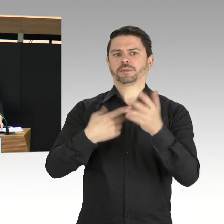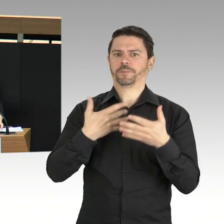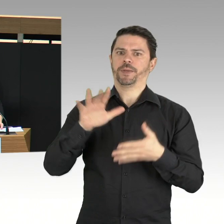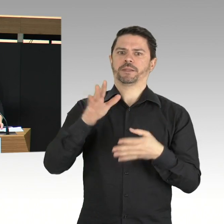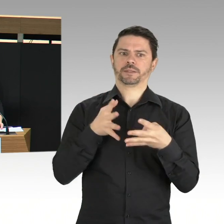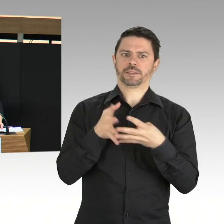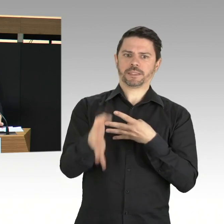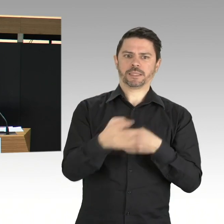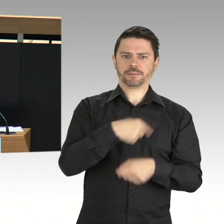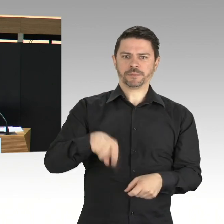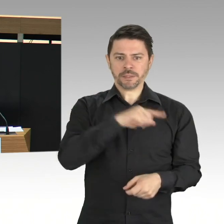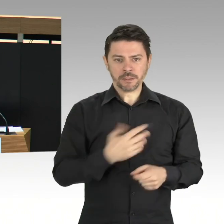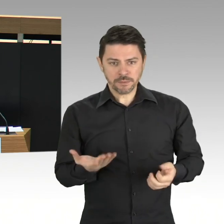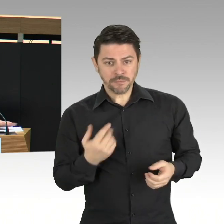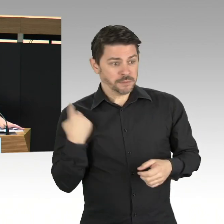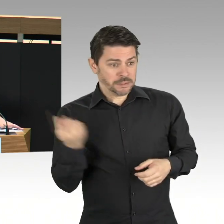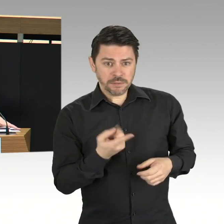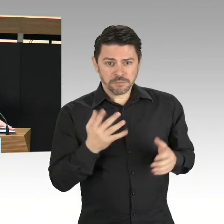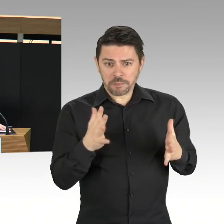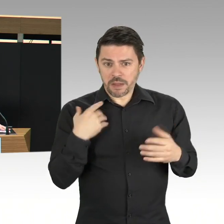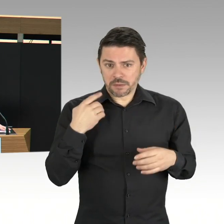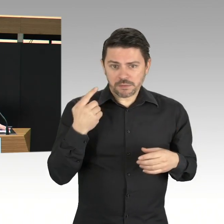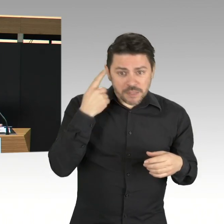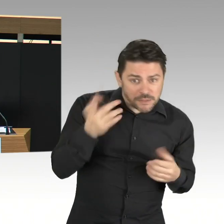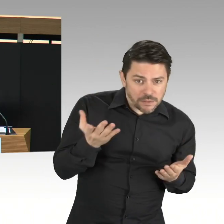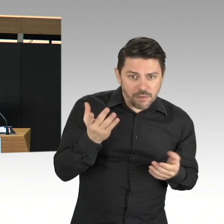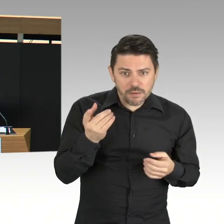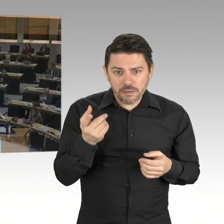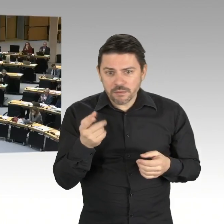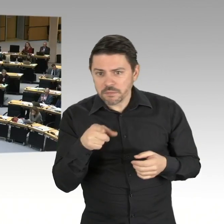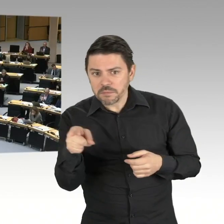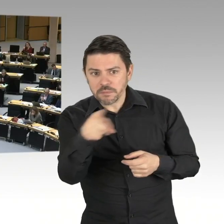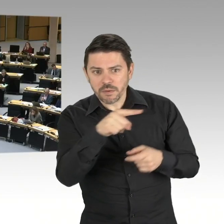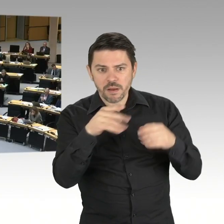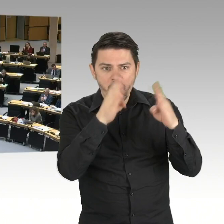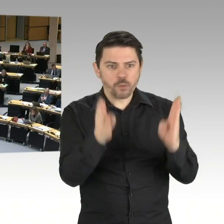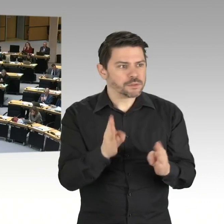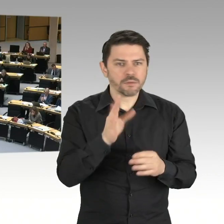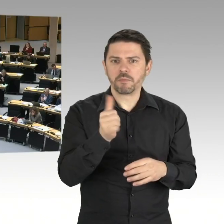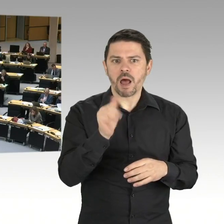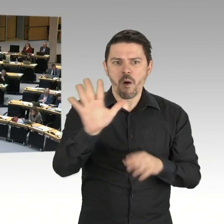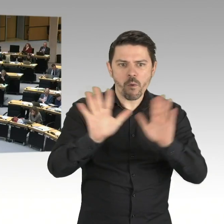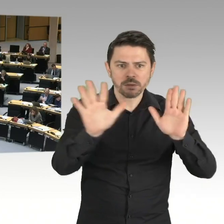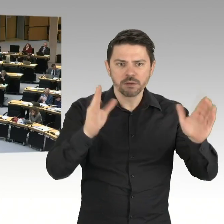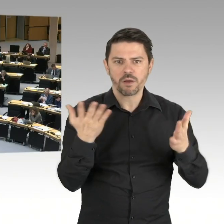(Beifall) Meine Damen und Herren,